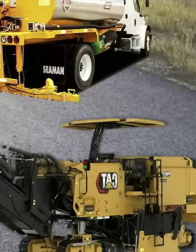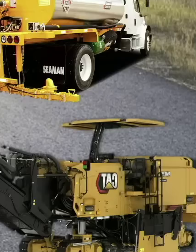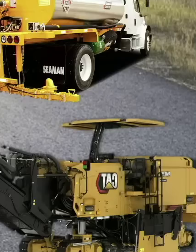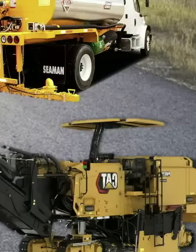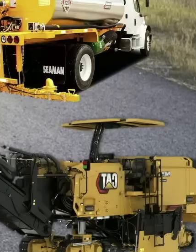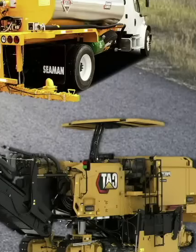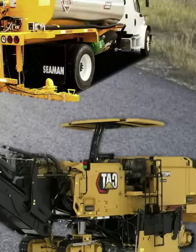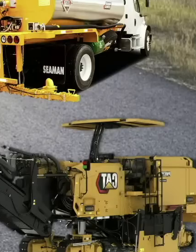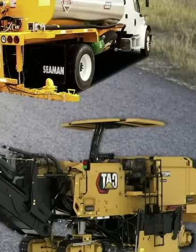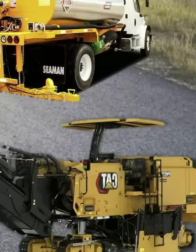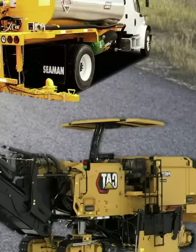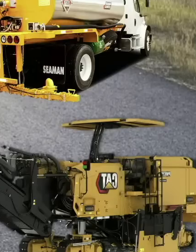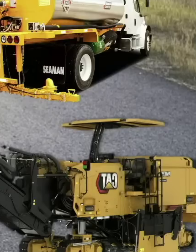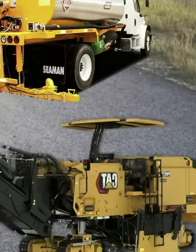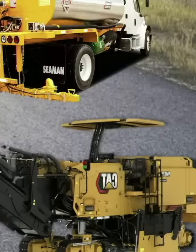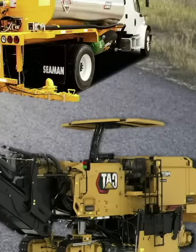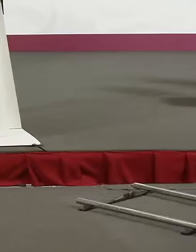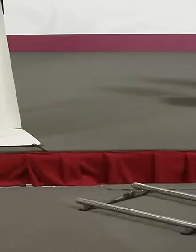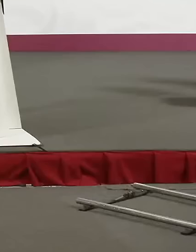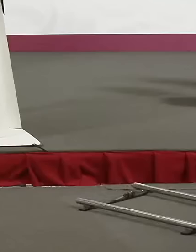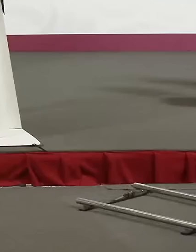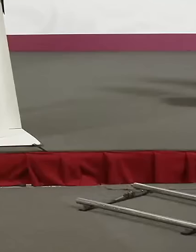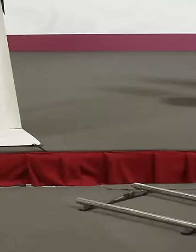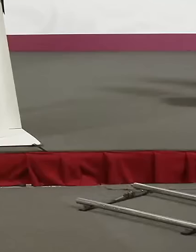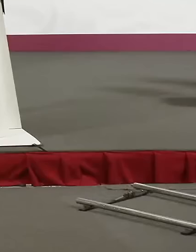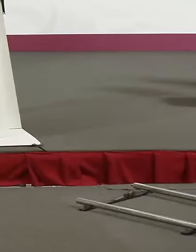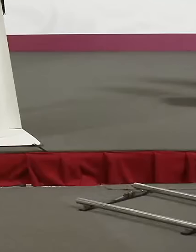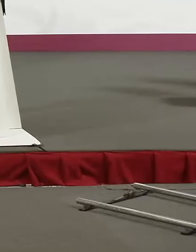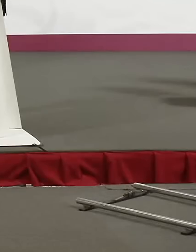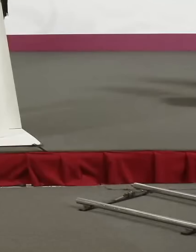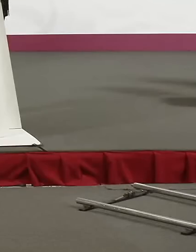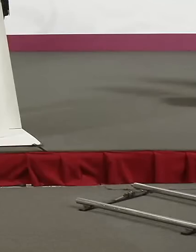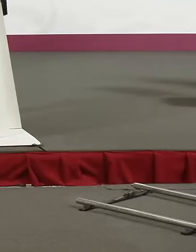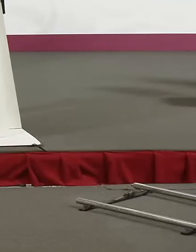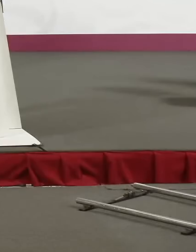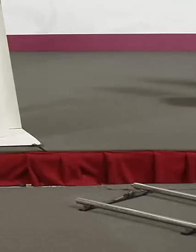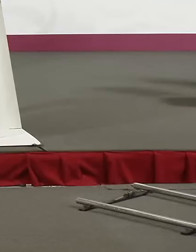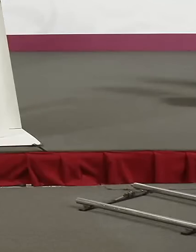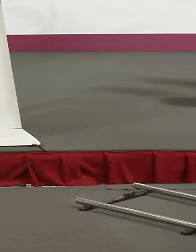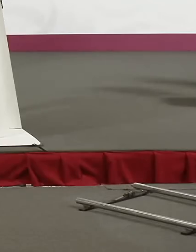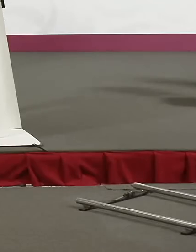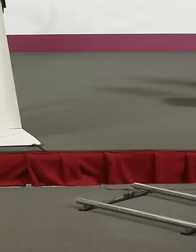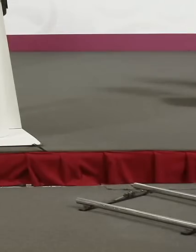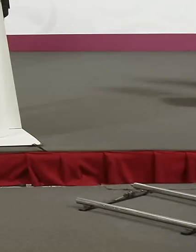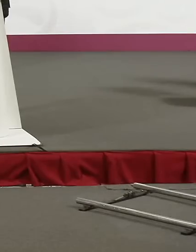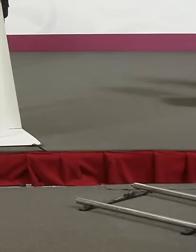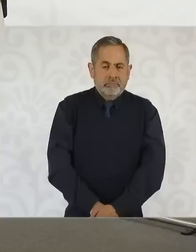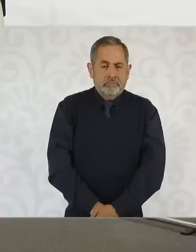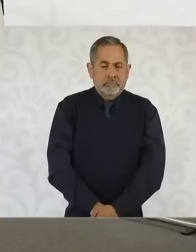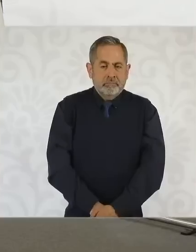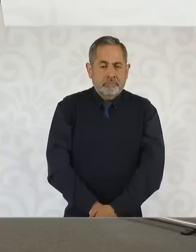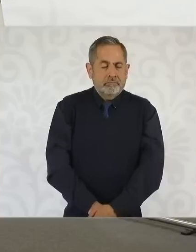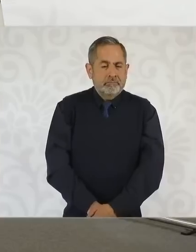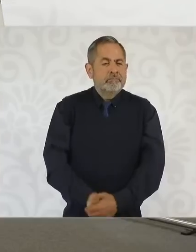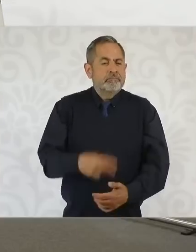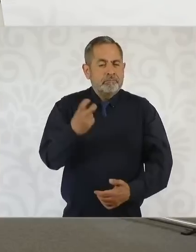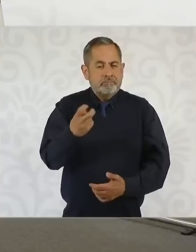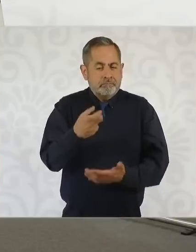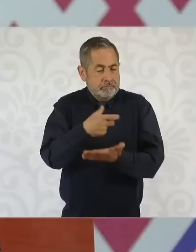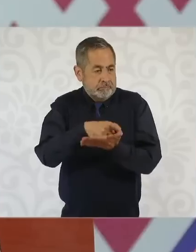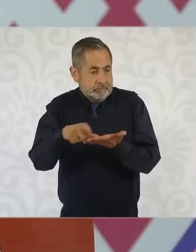creo que básicamente es eso la siguiente cuá vamos a invertir en esto vamos a invertir 850